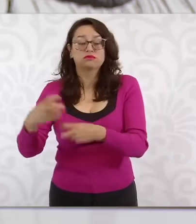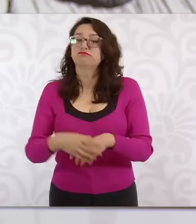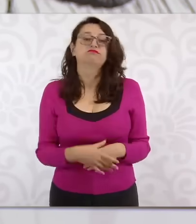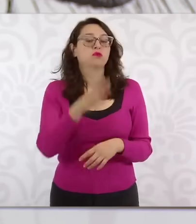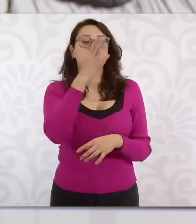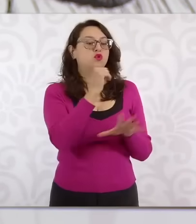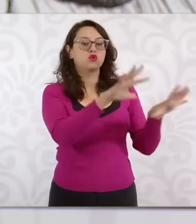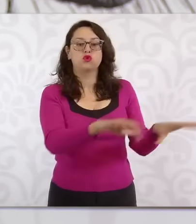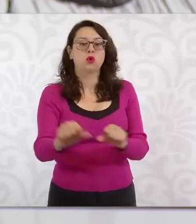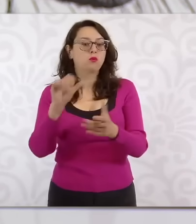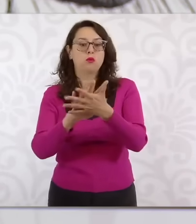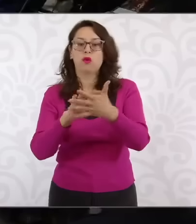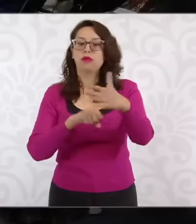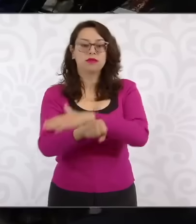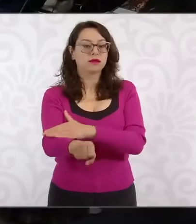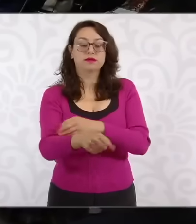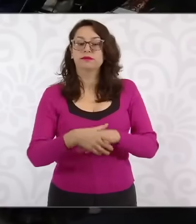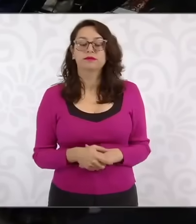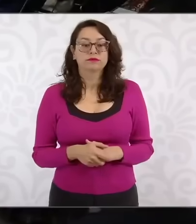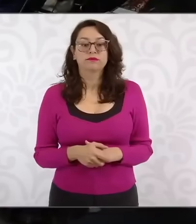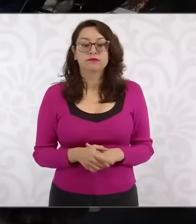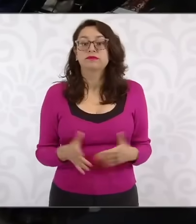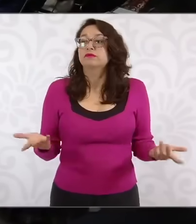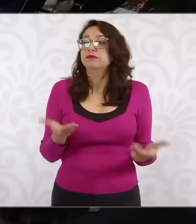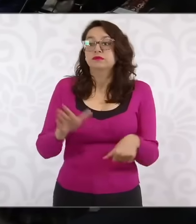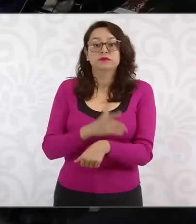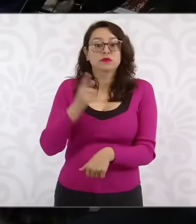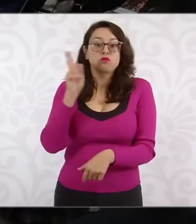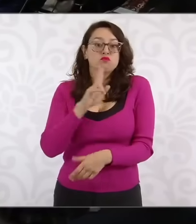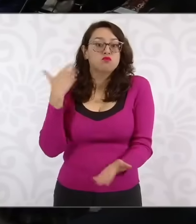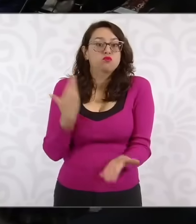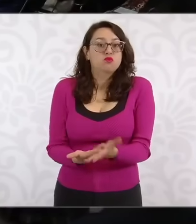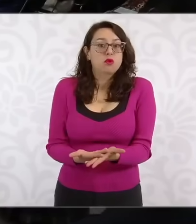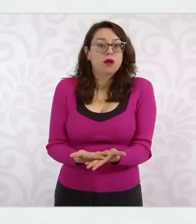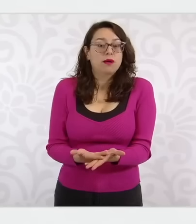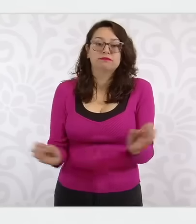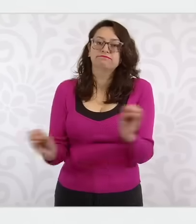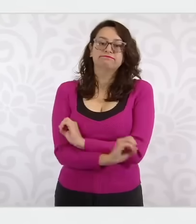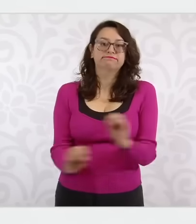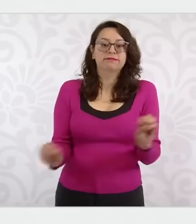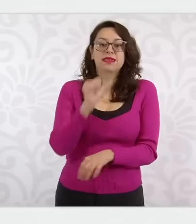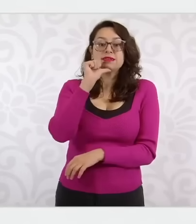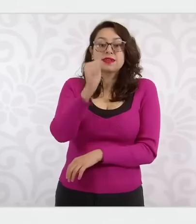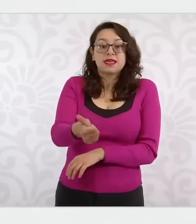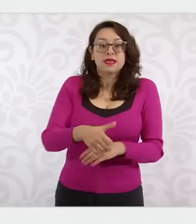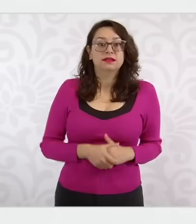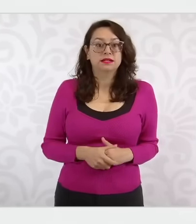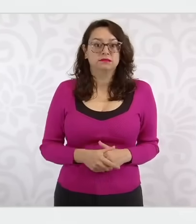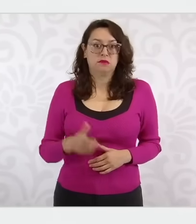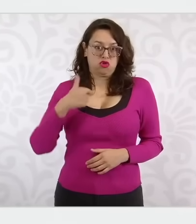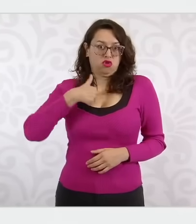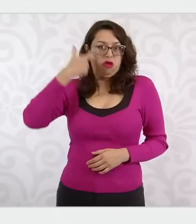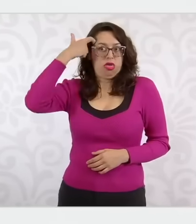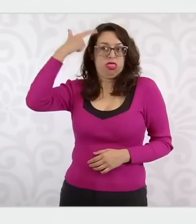pero sí la extorsiona porque no tiene pruebas más que el testimonio de la persona y ya no es en